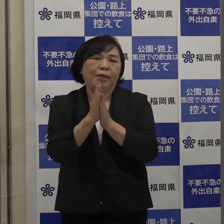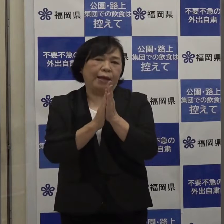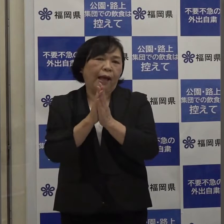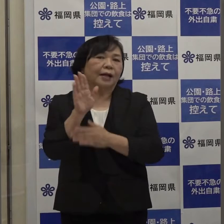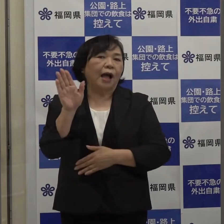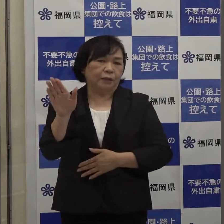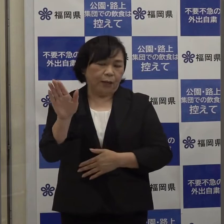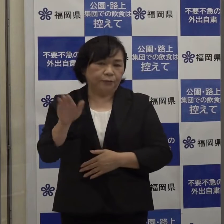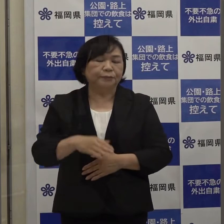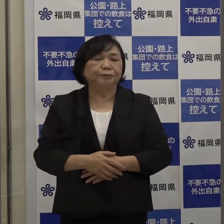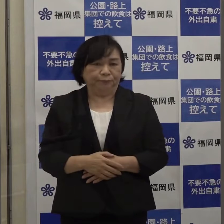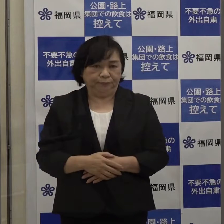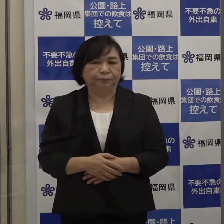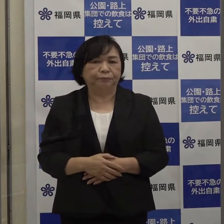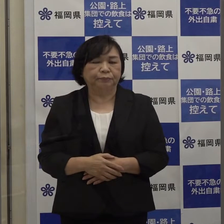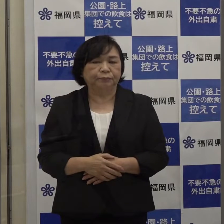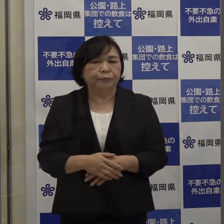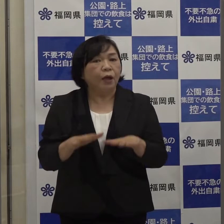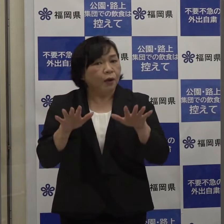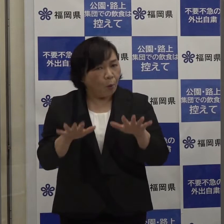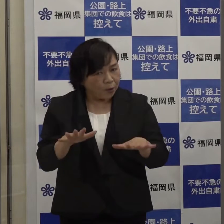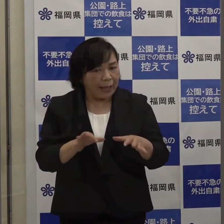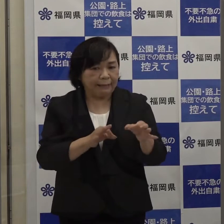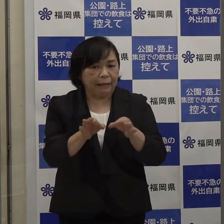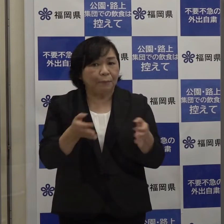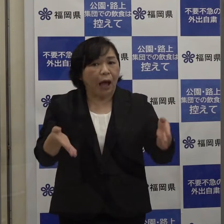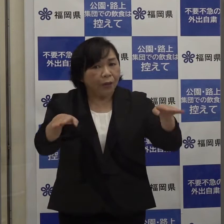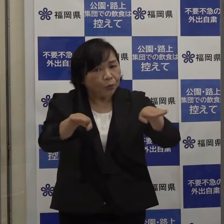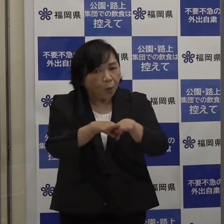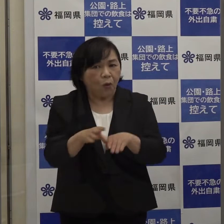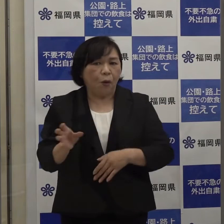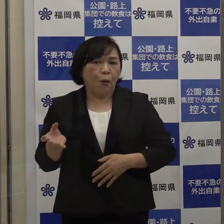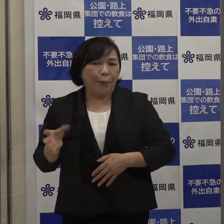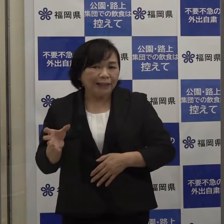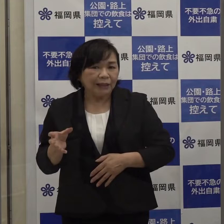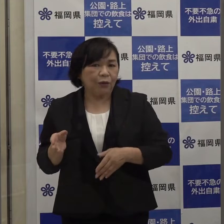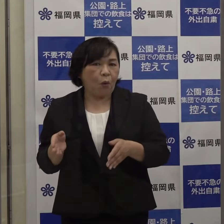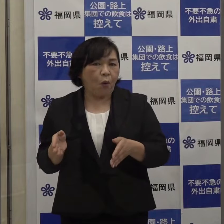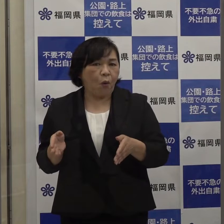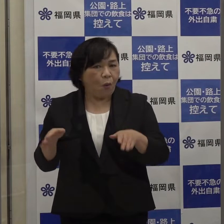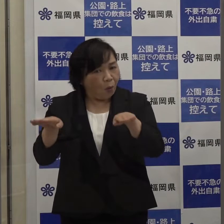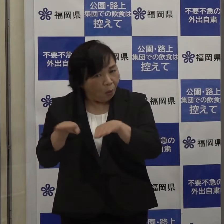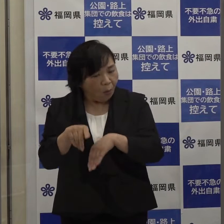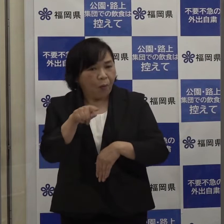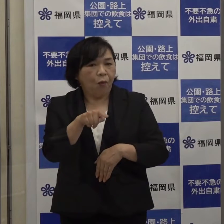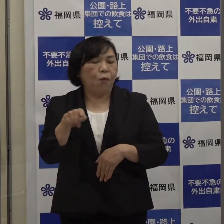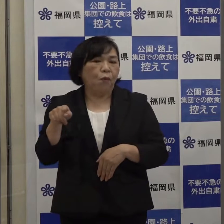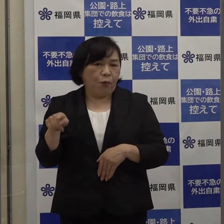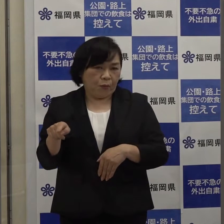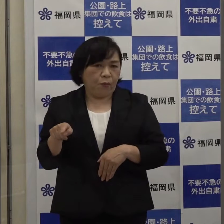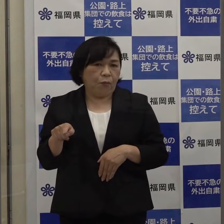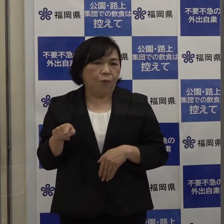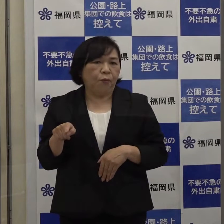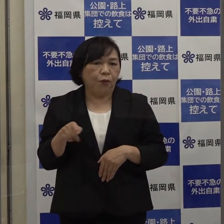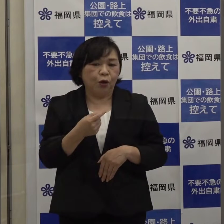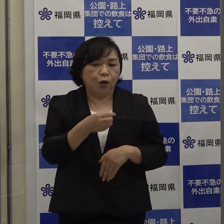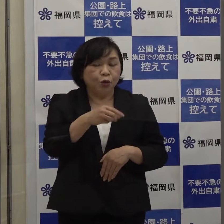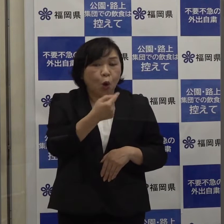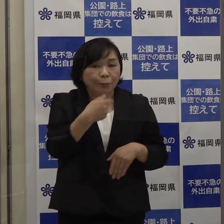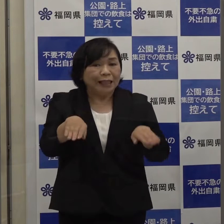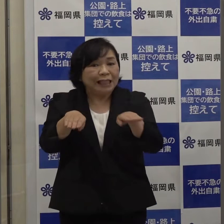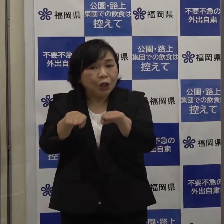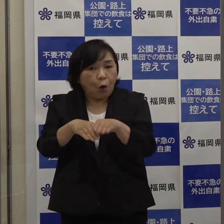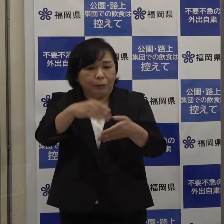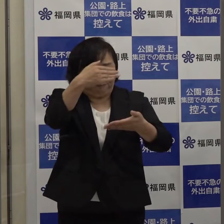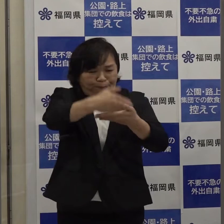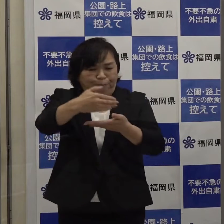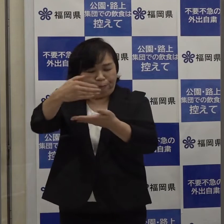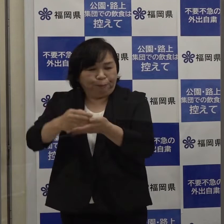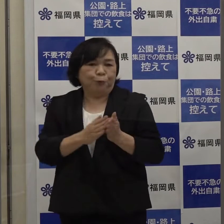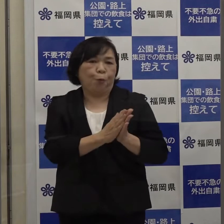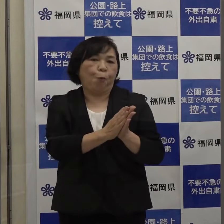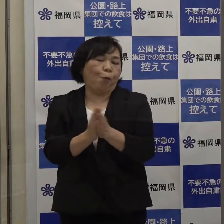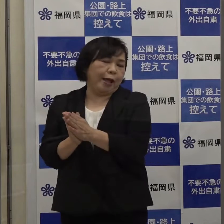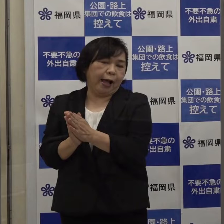今回 デパートやパチンコ店などに土日の休業をお願いします